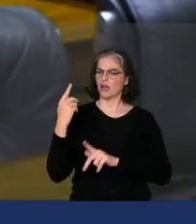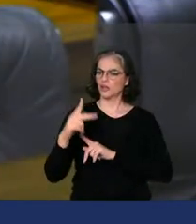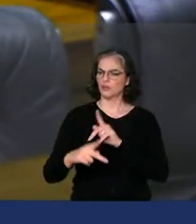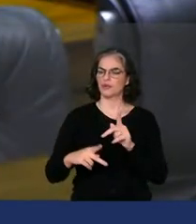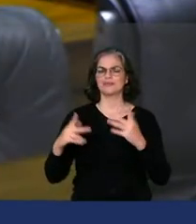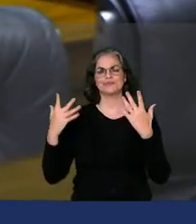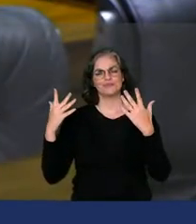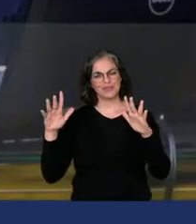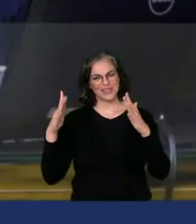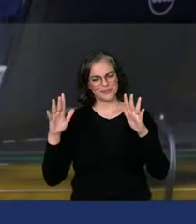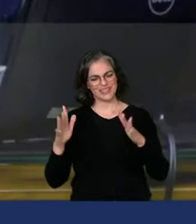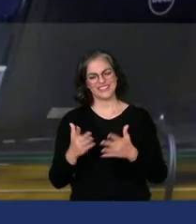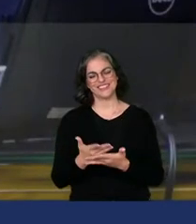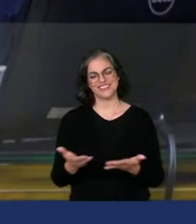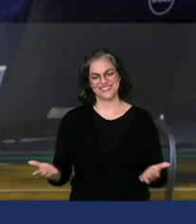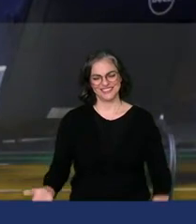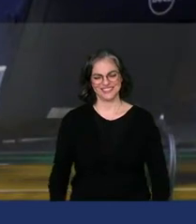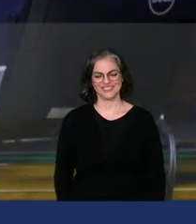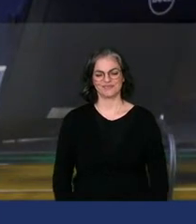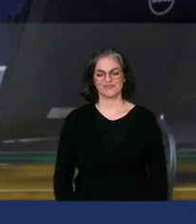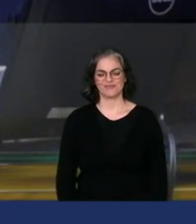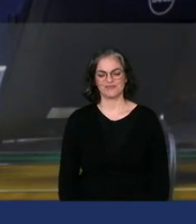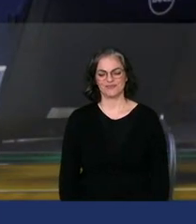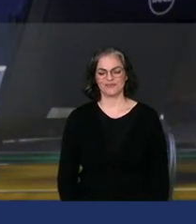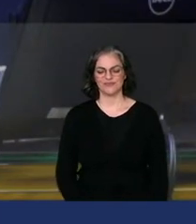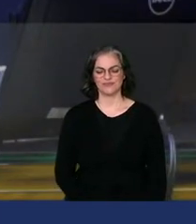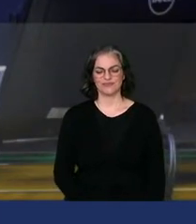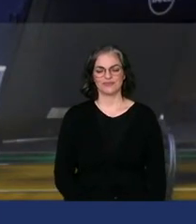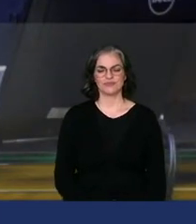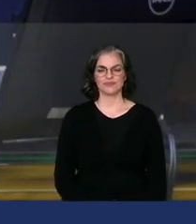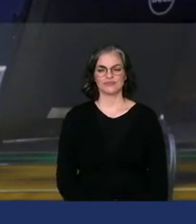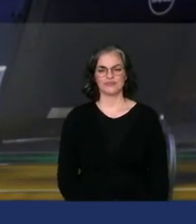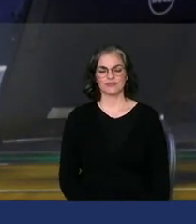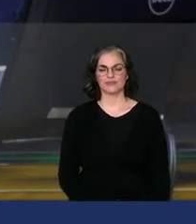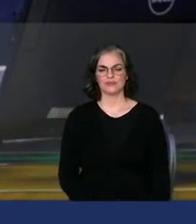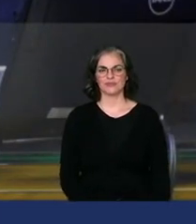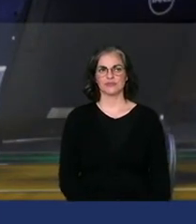DIVERSO DA CULTURA PRETENDE TRANSFORMÁ-LA EM ALGO QUE SEJA A MARCA DA NOSSA GENTE,